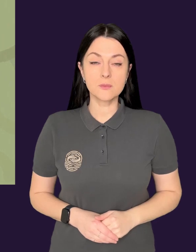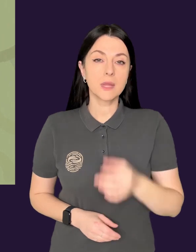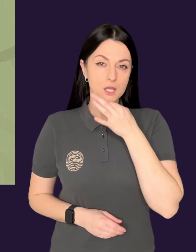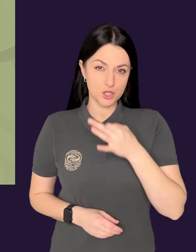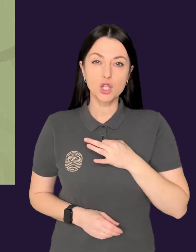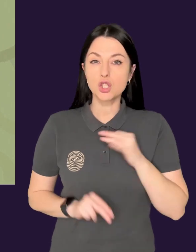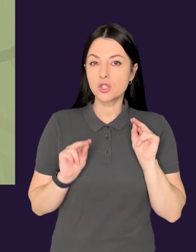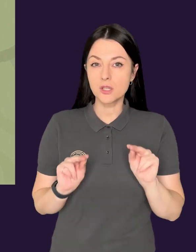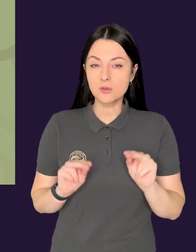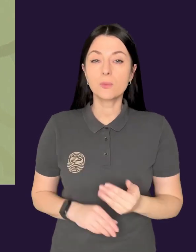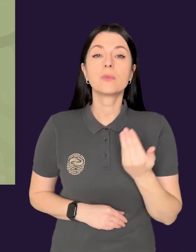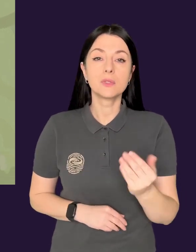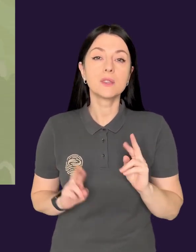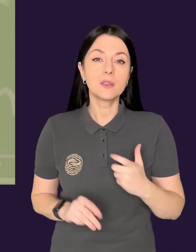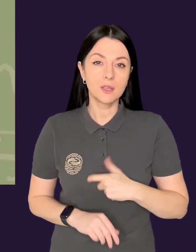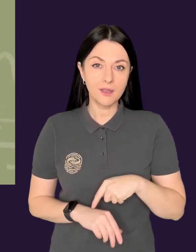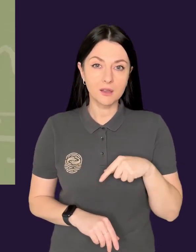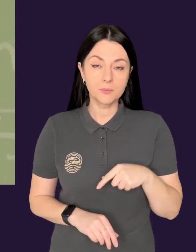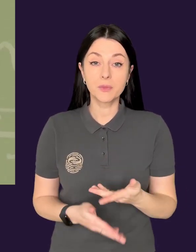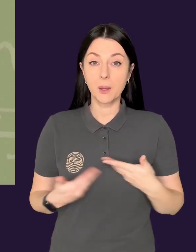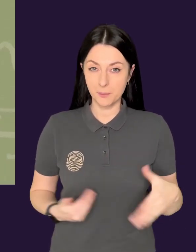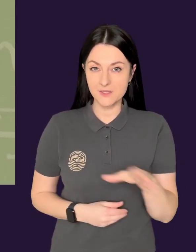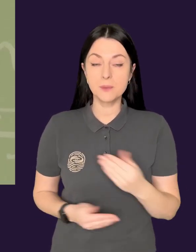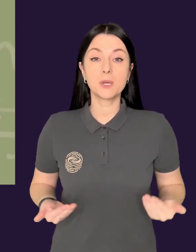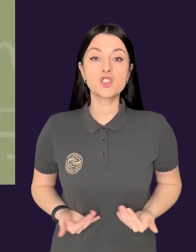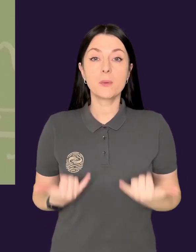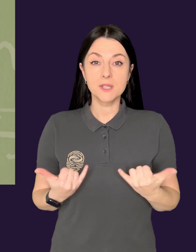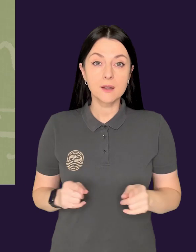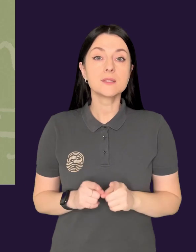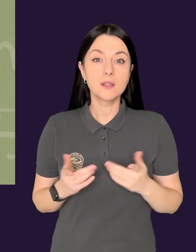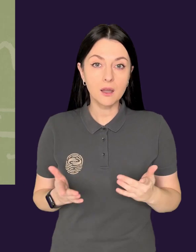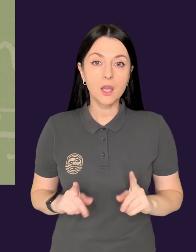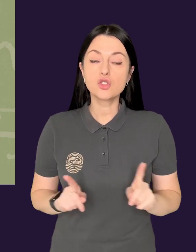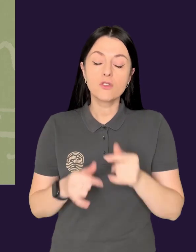Скажи чесно ти як ми всі переживаємо зараз таке щоб в голові не вкладається